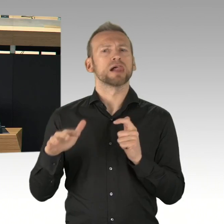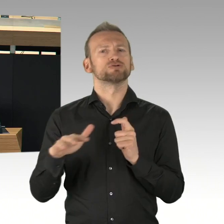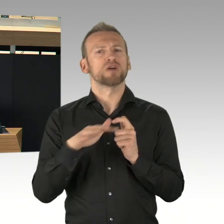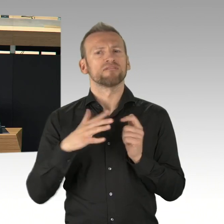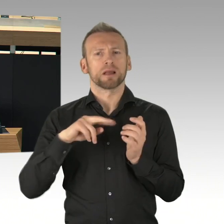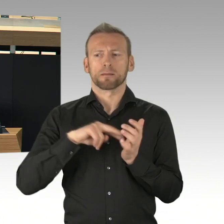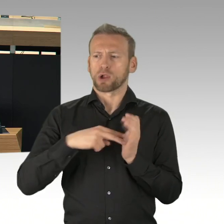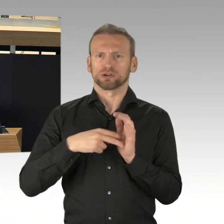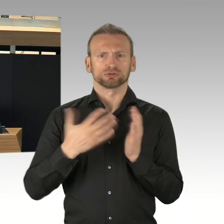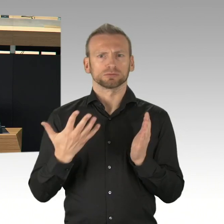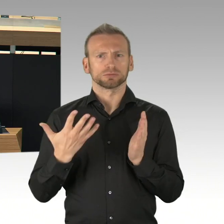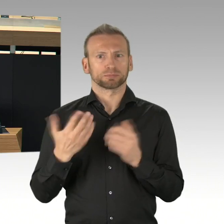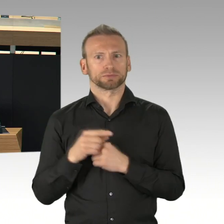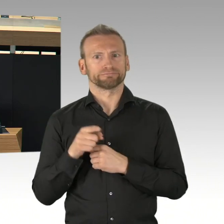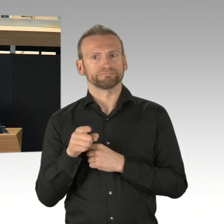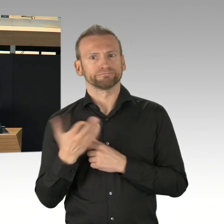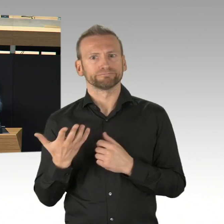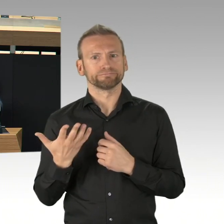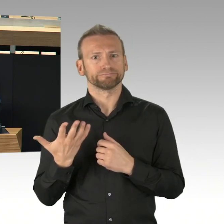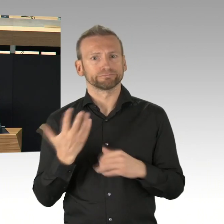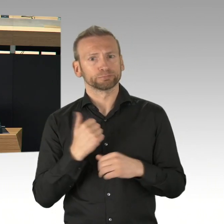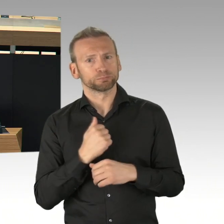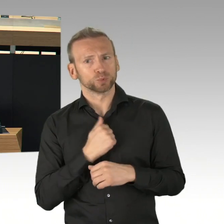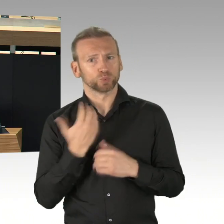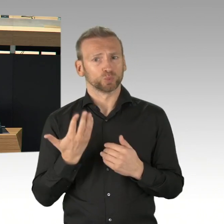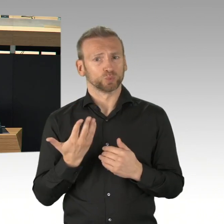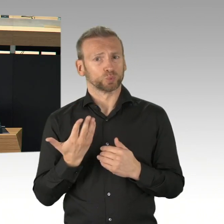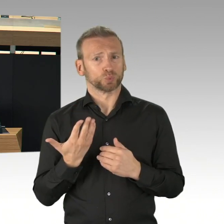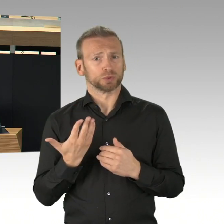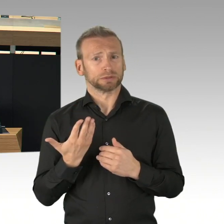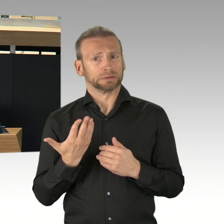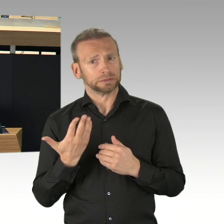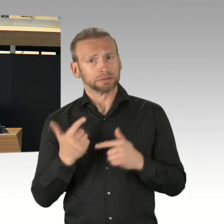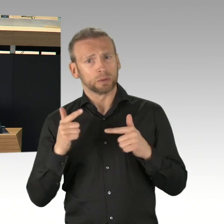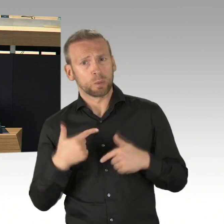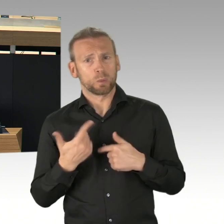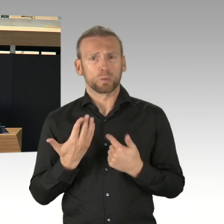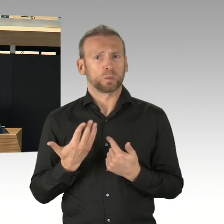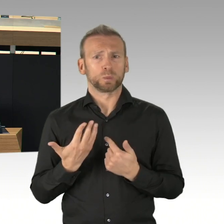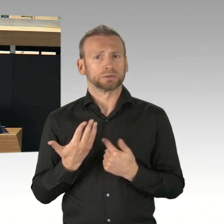5 000 Wohnungen in Pankow auf der Elisabethaue in die Entwicklung zu bringen. Sie bringen nicht den Mut auf,